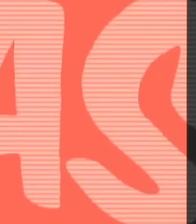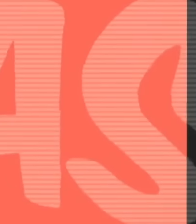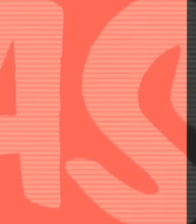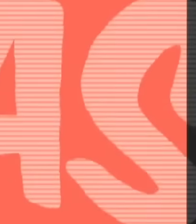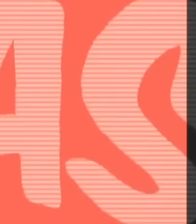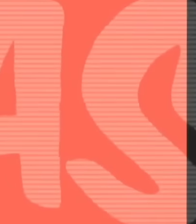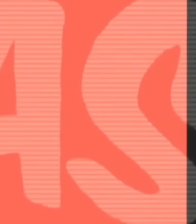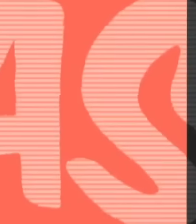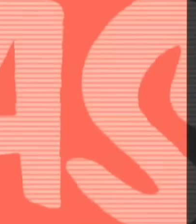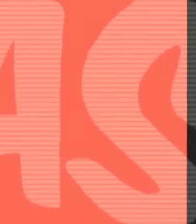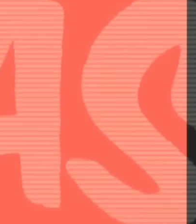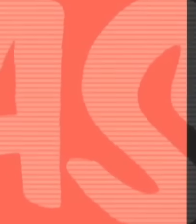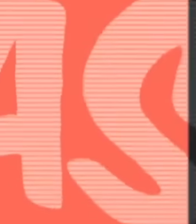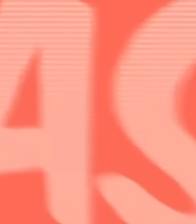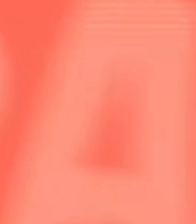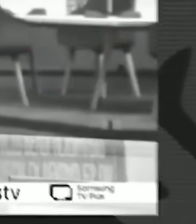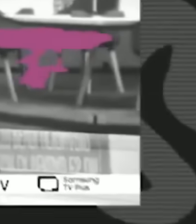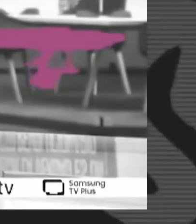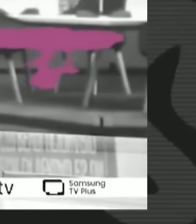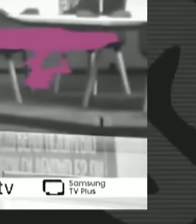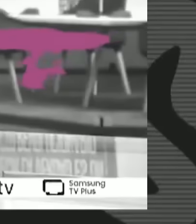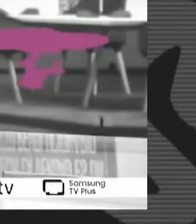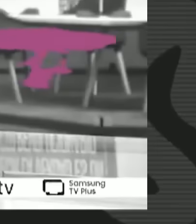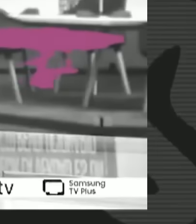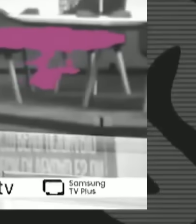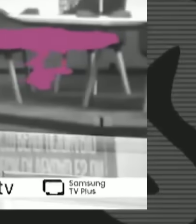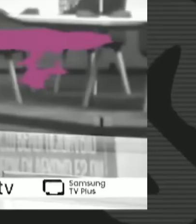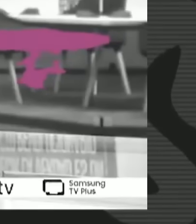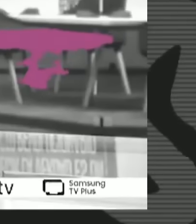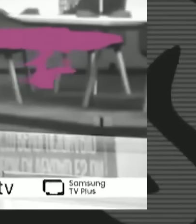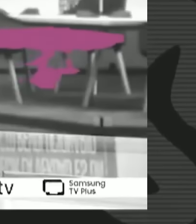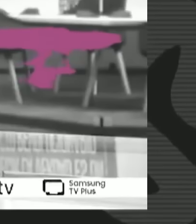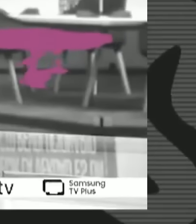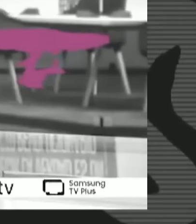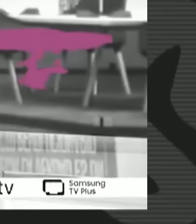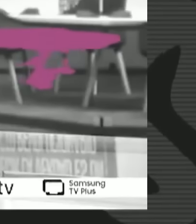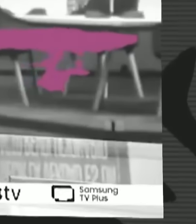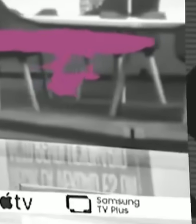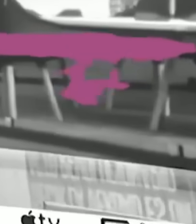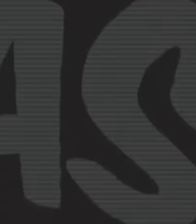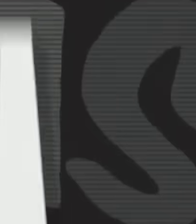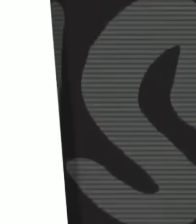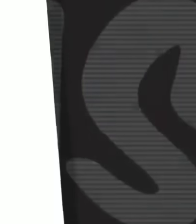el impuesto a las gasolinas en México. Mentira. Las secretarías de Hacienda y Energía confirmaron